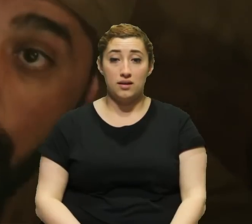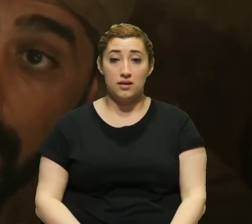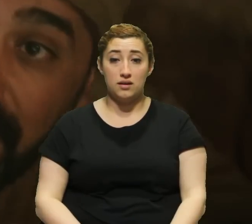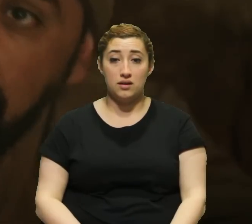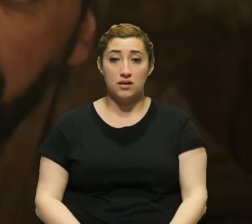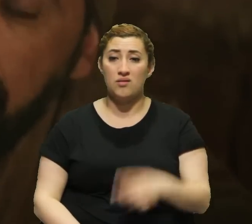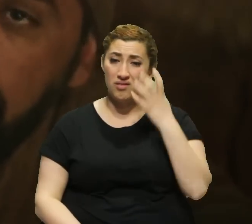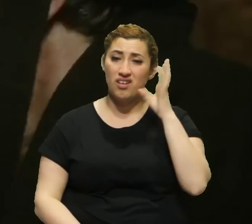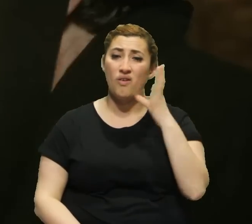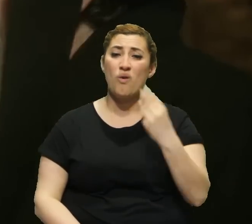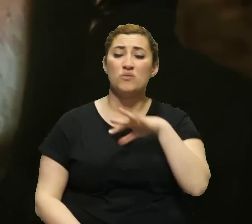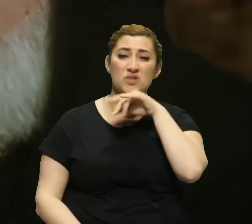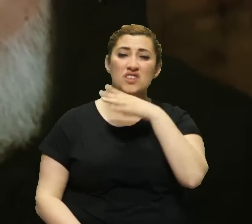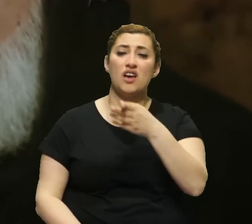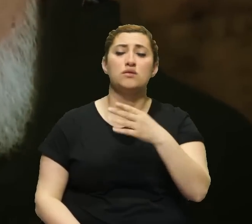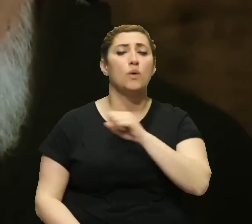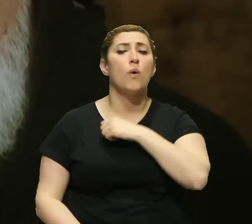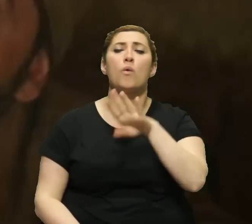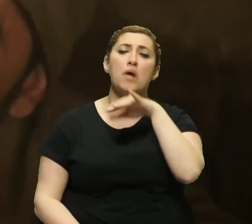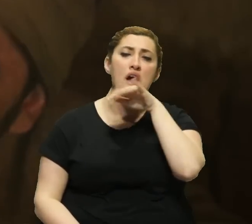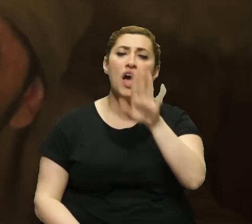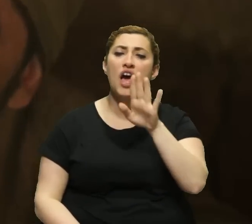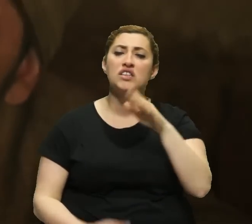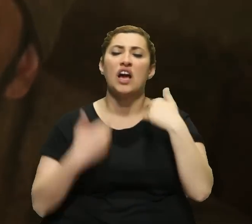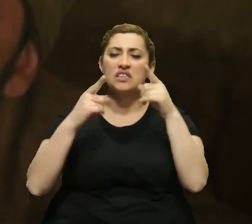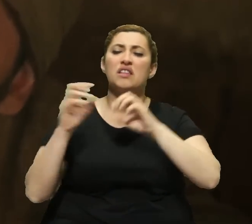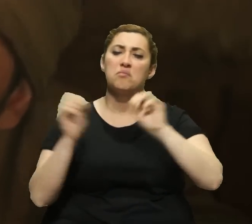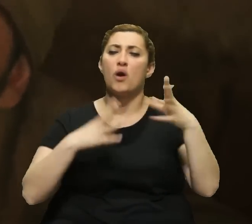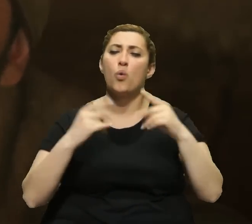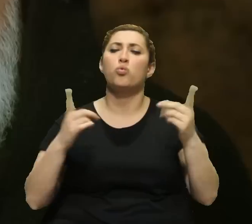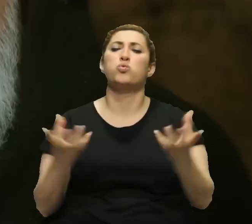Bunamış ihtiyar. Tasalanma ihtiyar, Kadı bırakır seni kurtulursun.